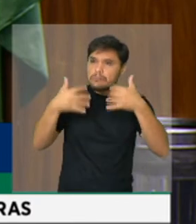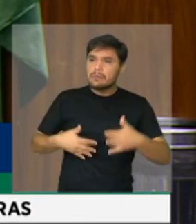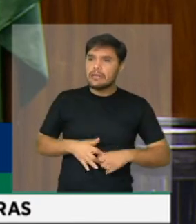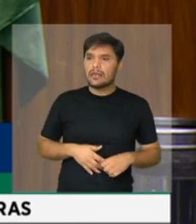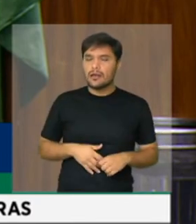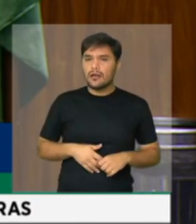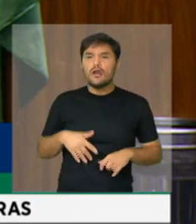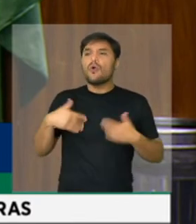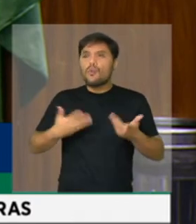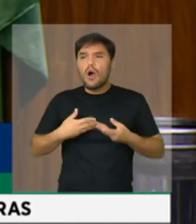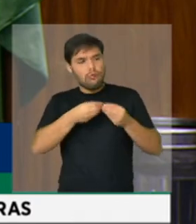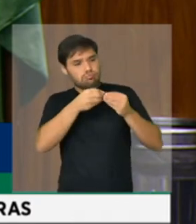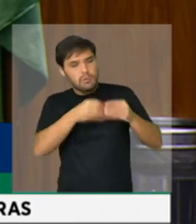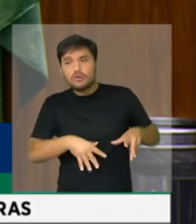DE FORMA OBJETIVA! QUAL O IMPACTO DESSA DECISÃO NA